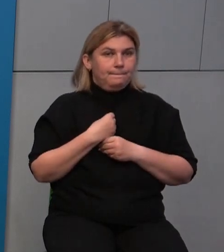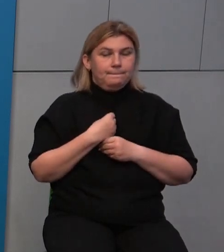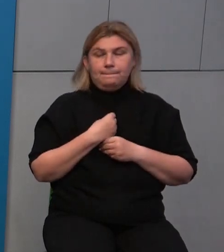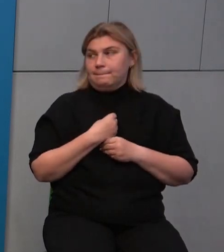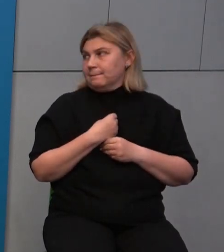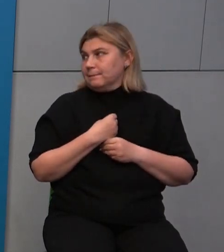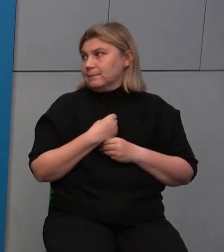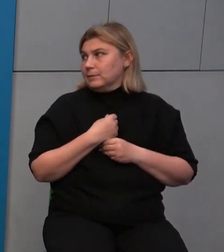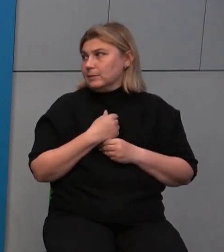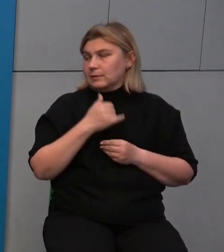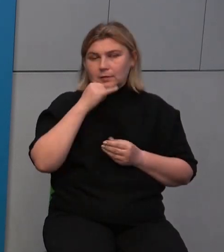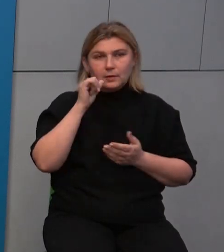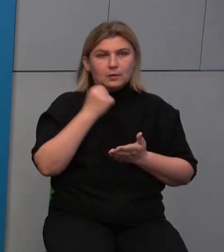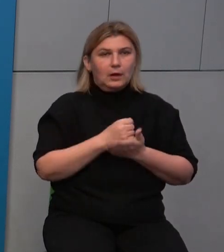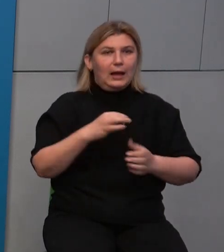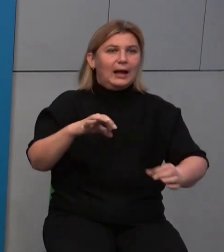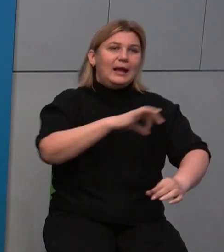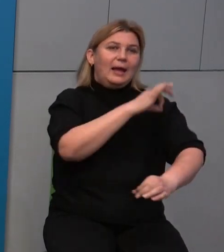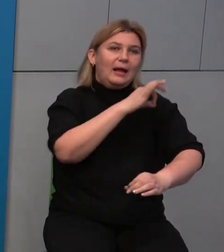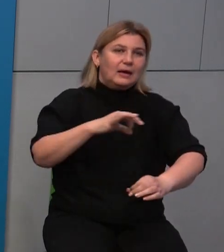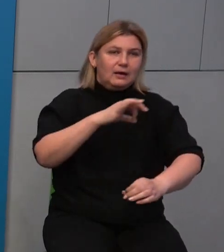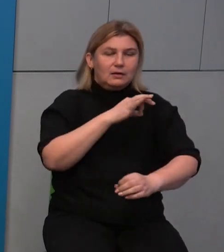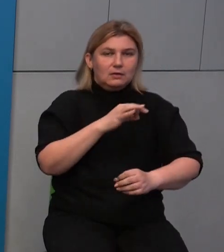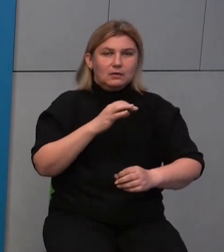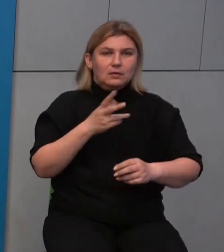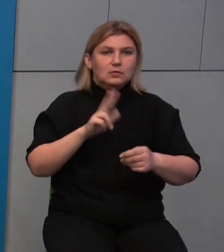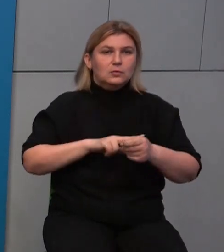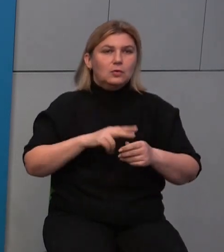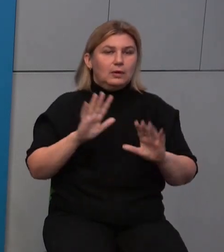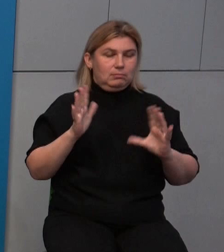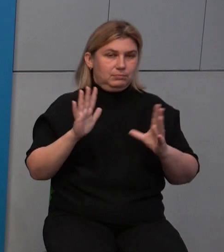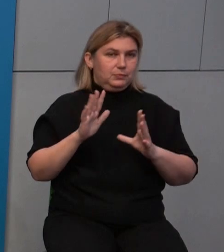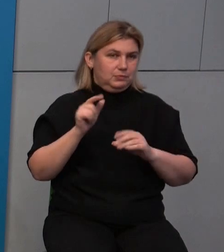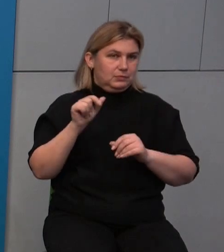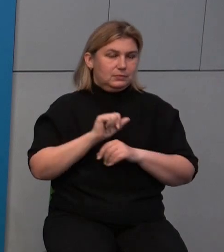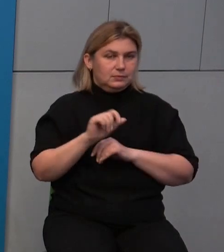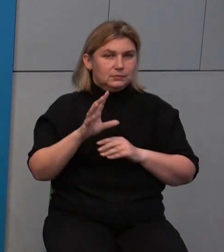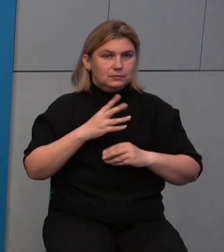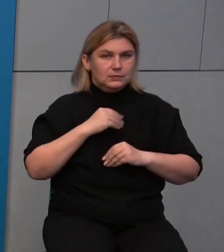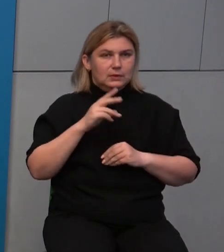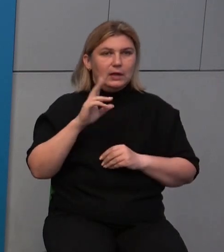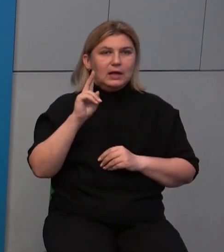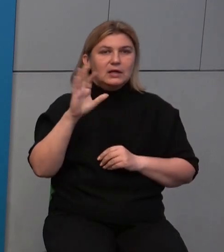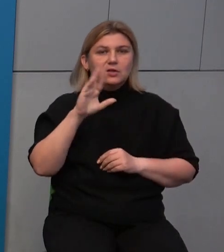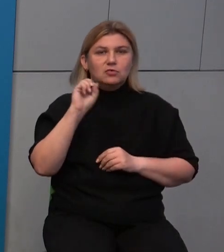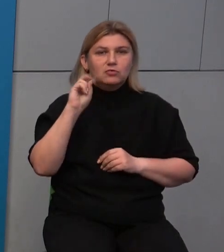listu od Gierka, który pochwalny Lem dostał ale od Kiszczaka widziałam w IPN-ie.